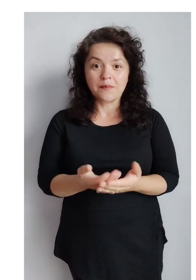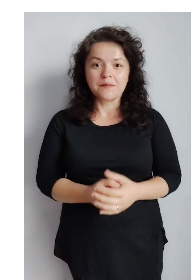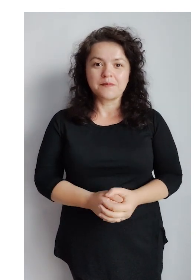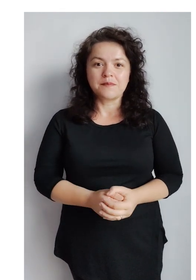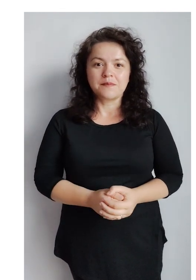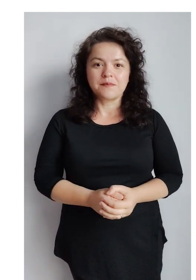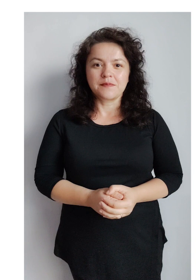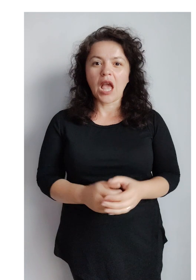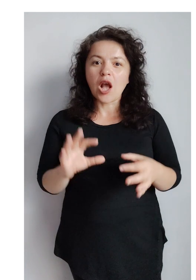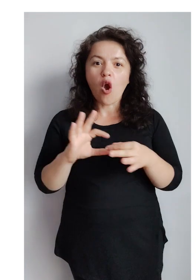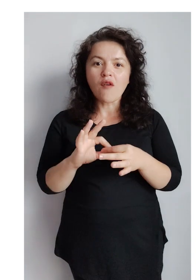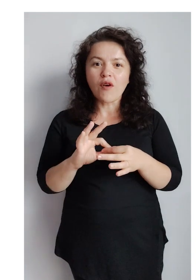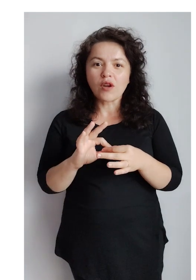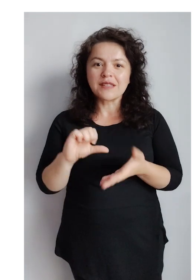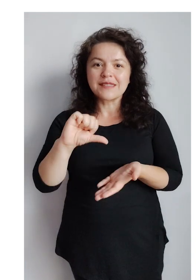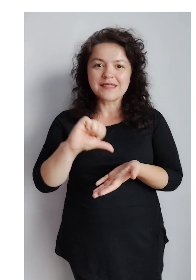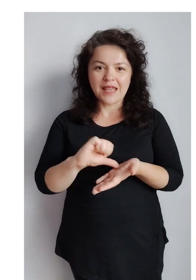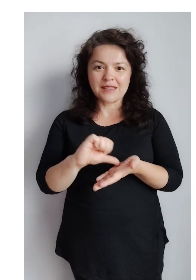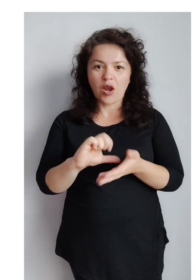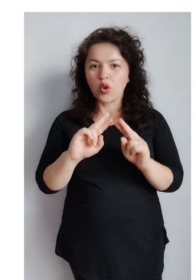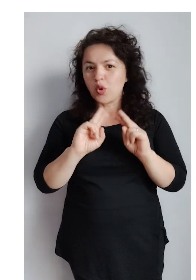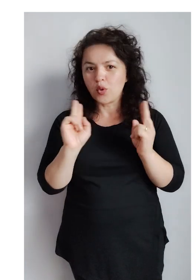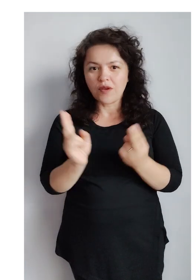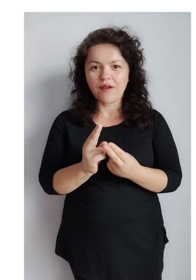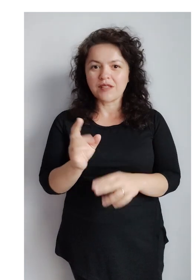Conform Center for Universal Design